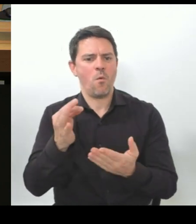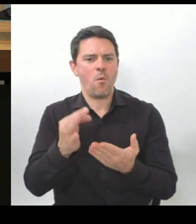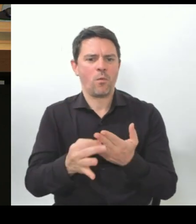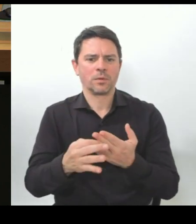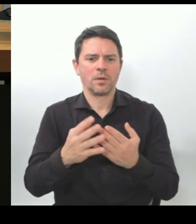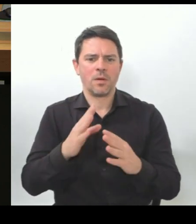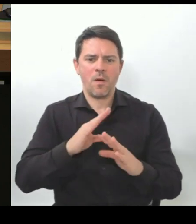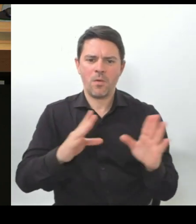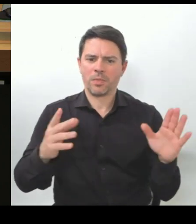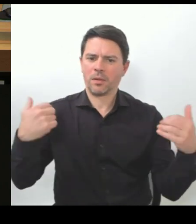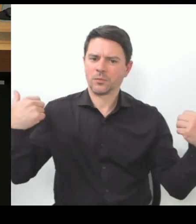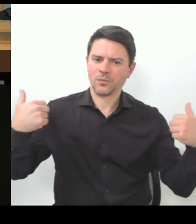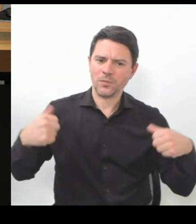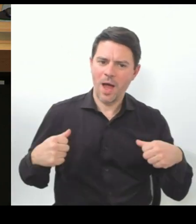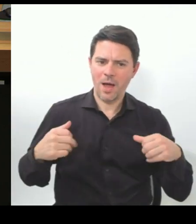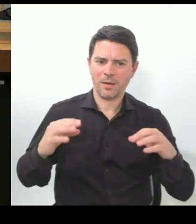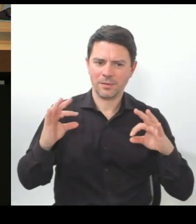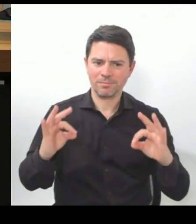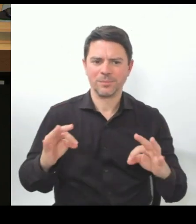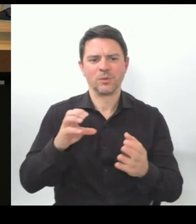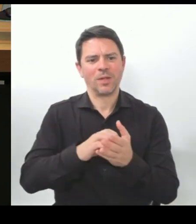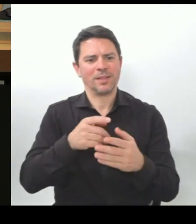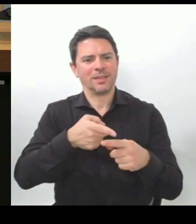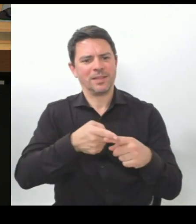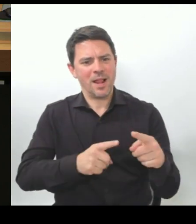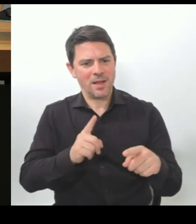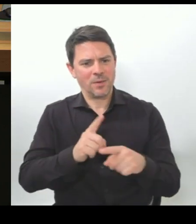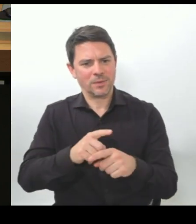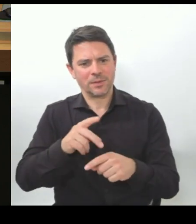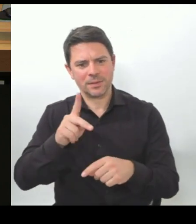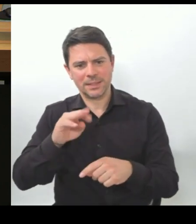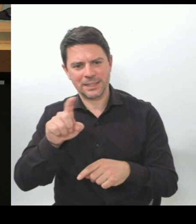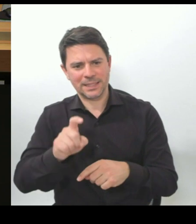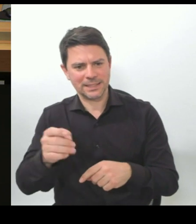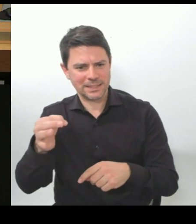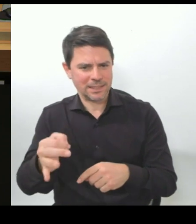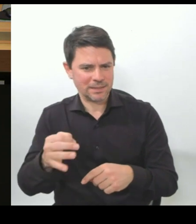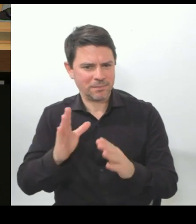Deshalb geht es sie weiter zu schützen und auszubau. Mit diesem- (Beifall)